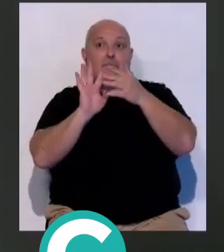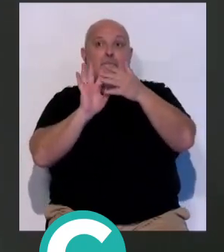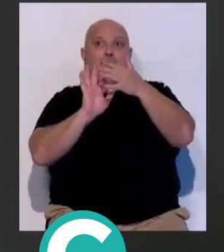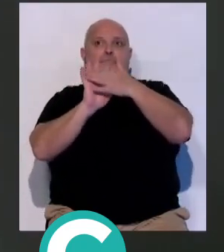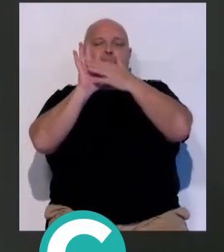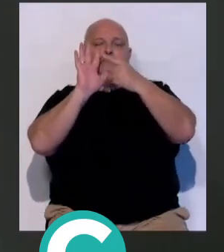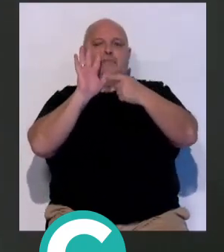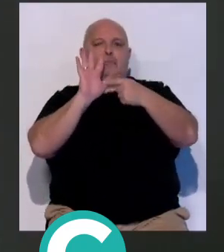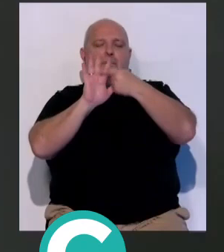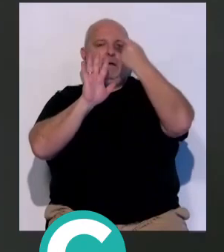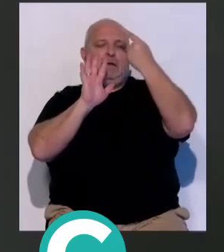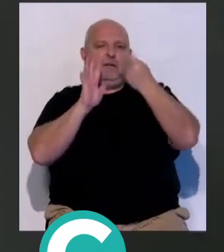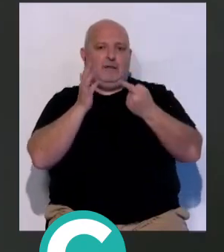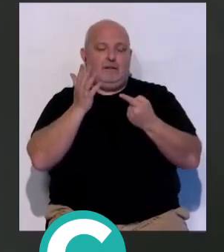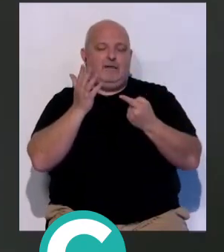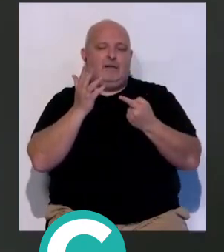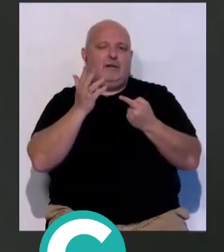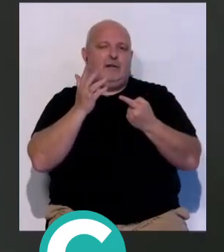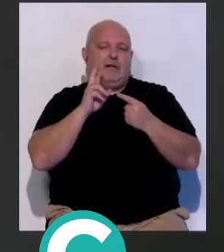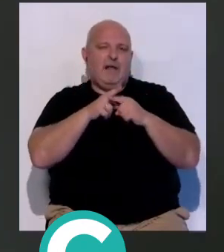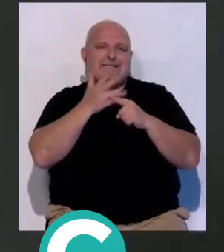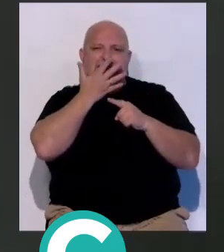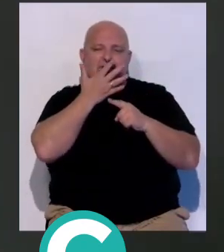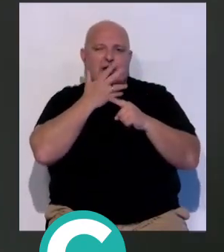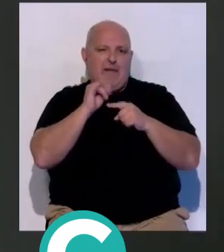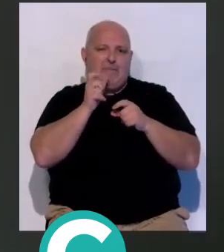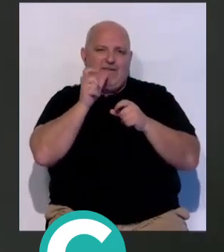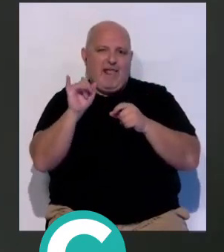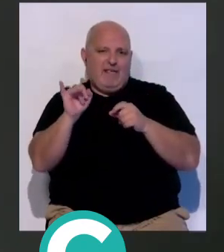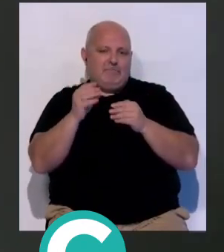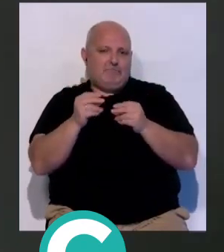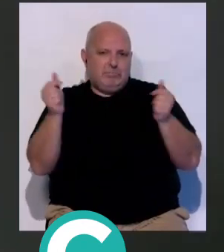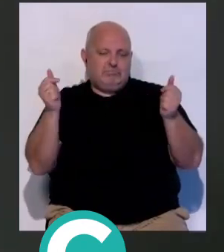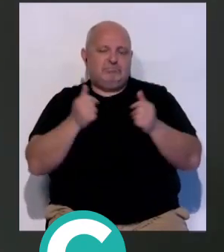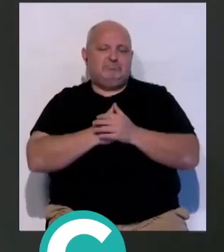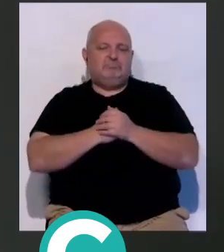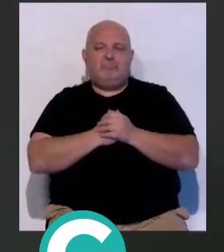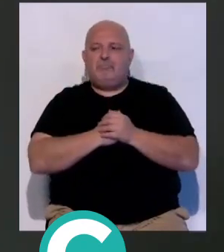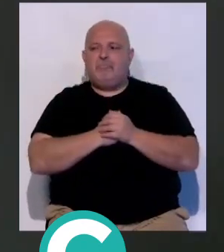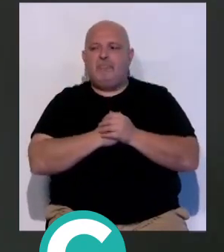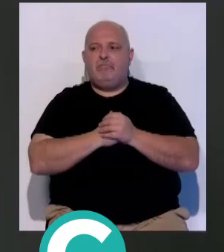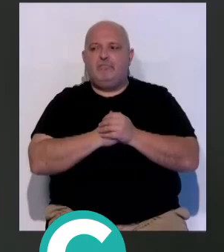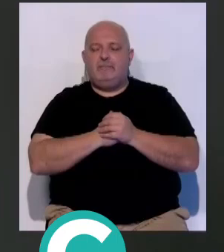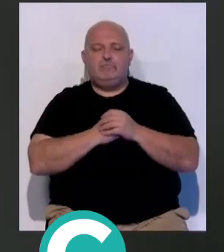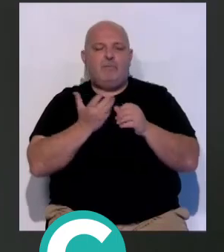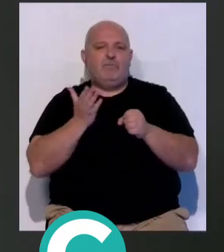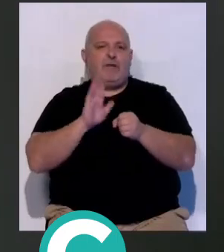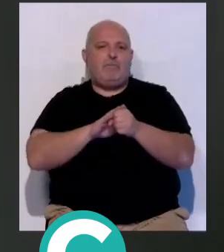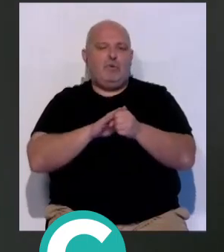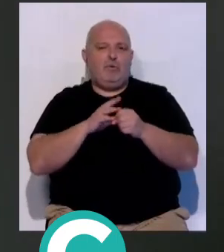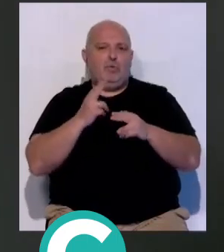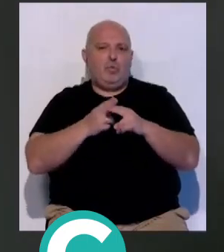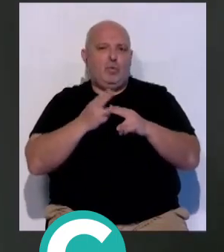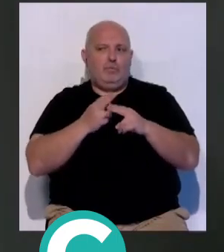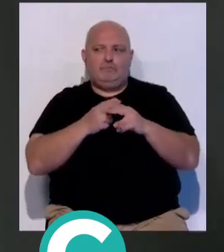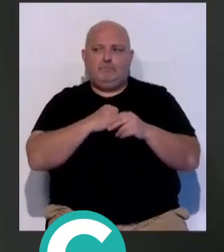como uno que se está ahogando y saca una mano por ahí no taponazo el tiro muy duro se suena como un